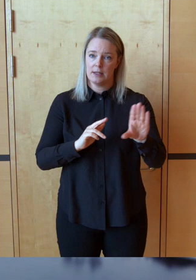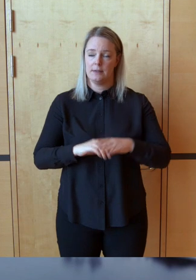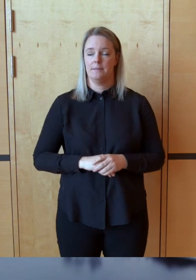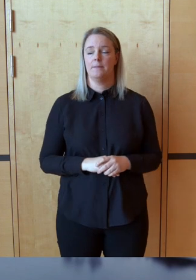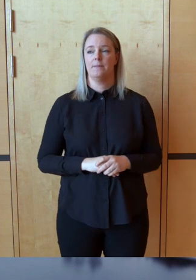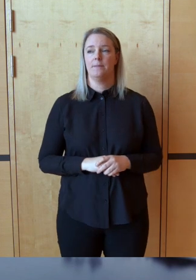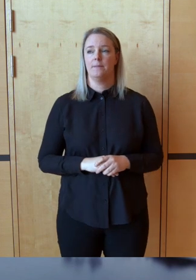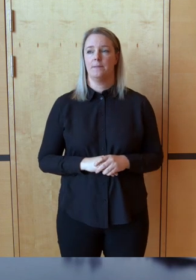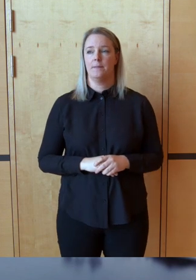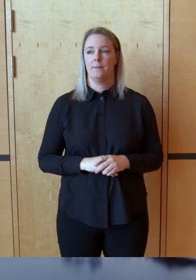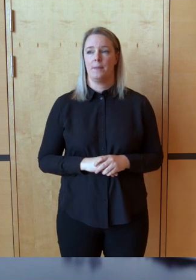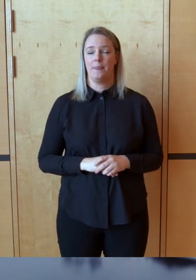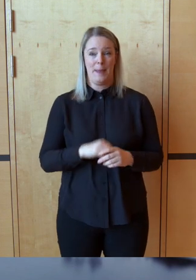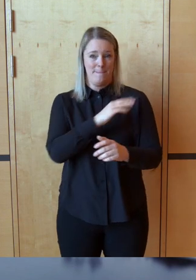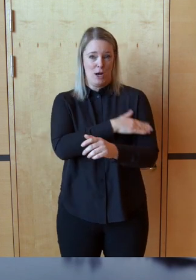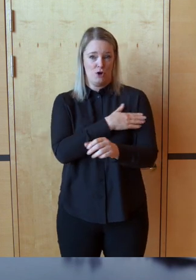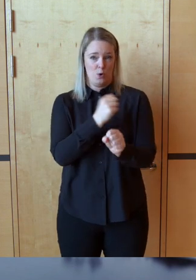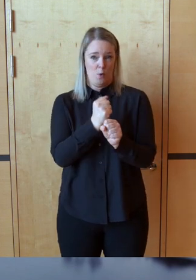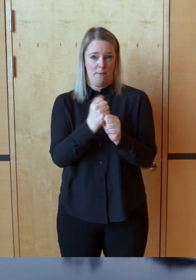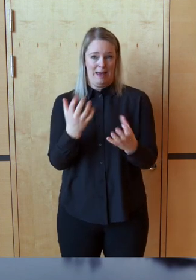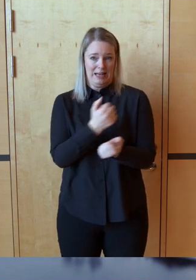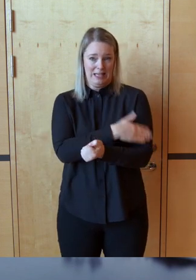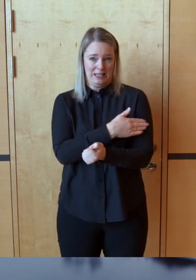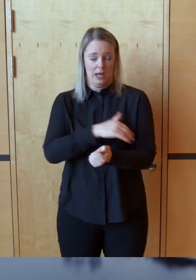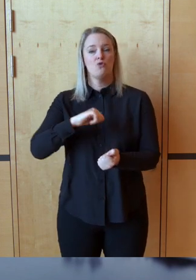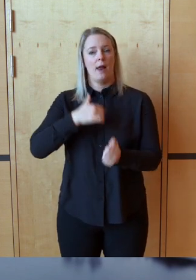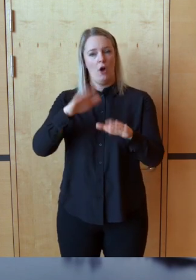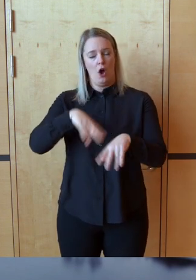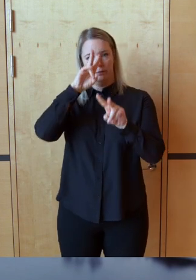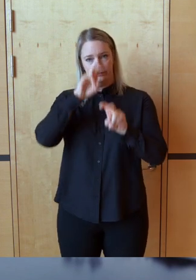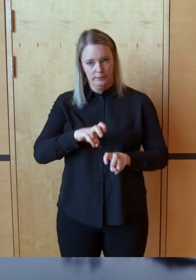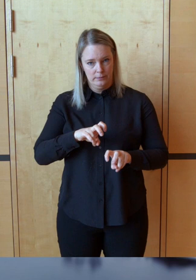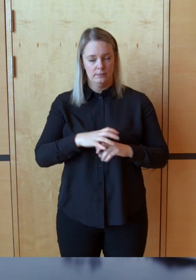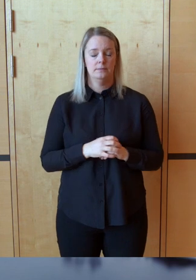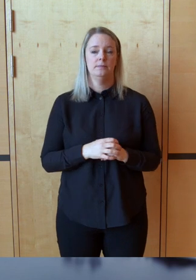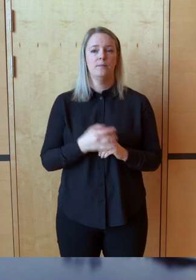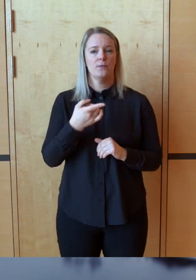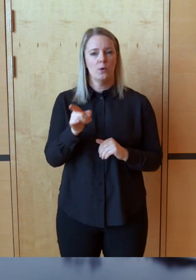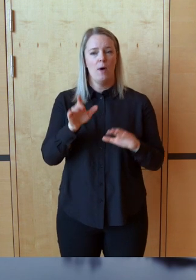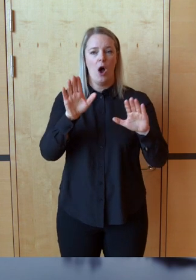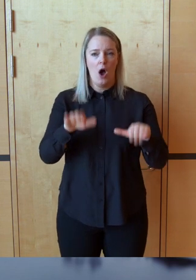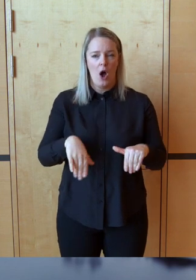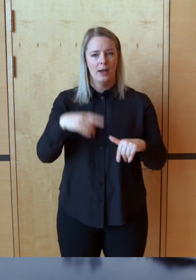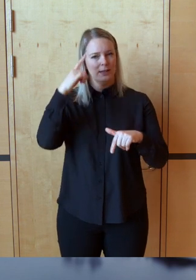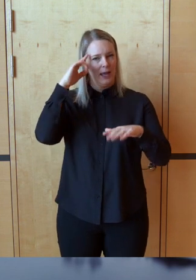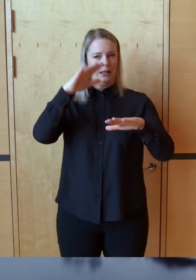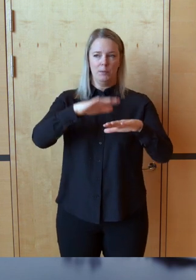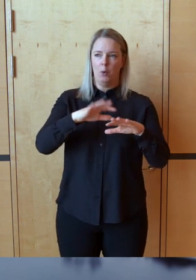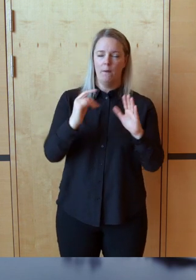Räddningstjänstens Personal har gjort en utredning själva Och då har de här med den förutsättningen var prata om Kåge